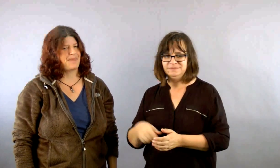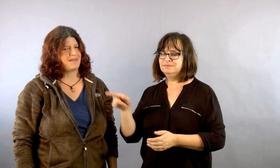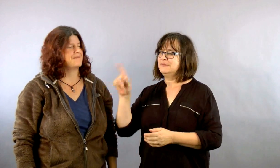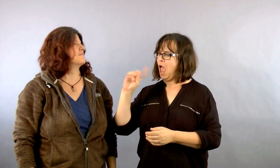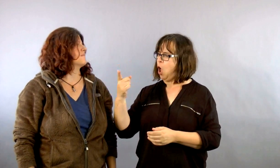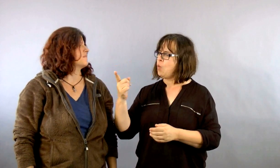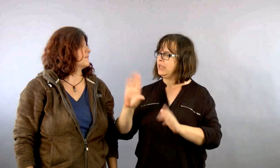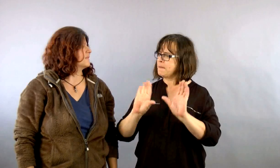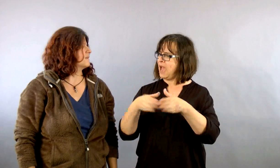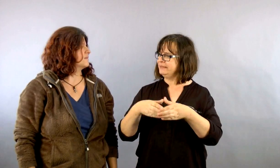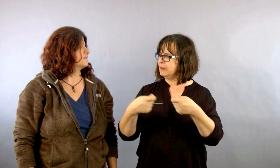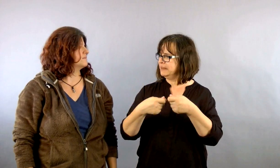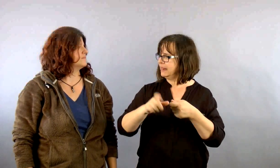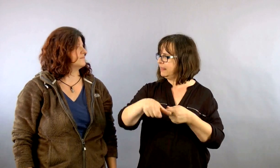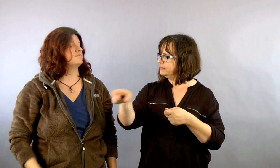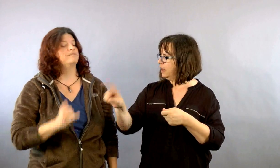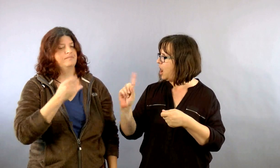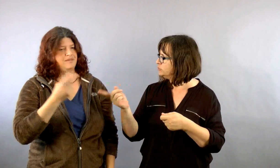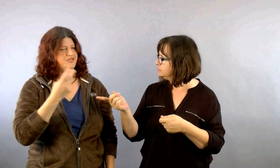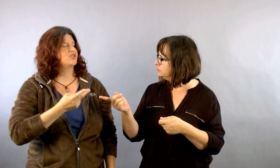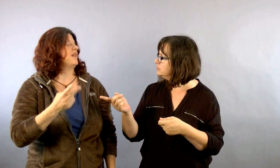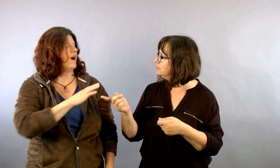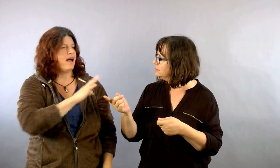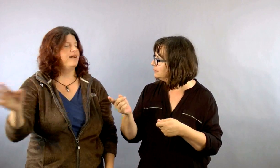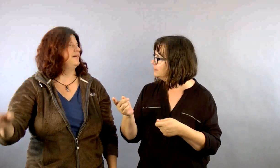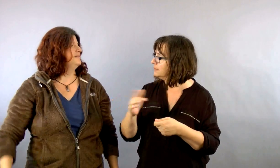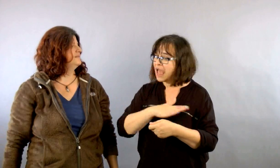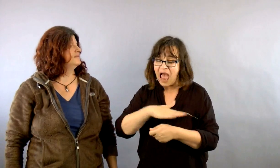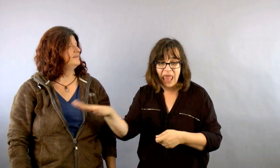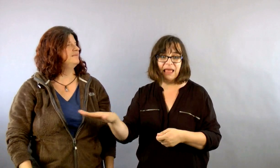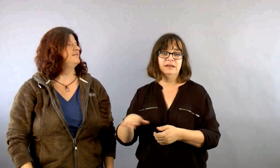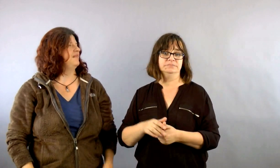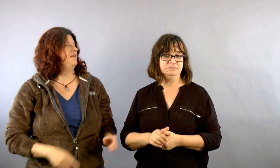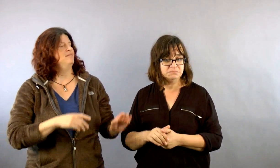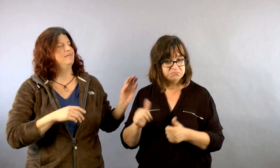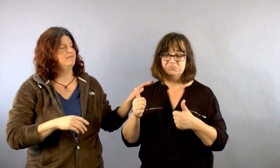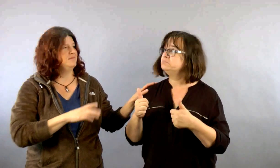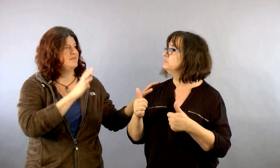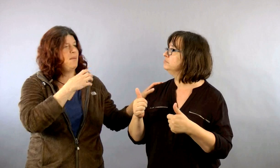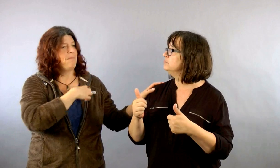dass auch alle gehörlosen Gemeindeglieder kommen. Selbstverständlich! Alle sind eingeladen!